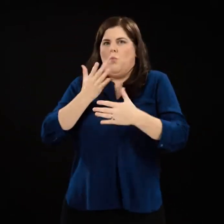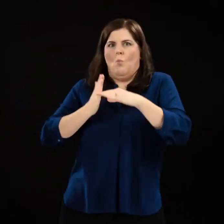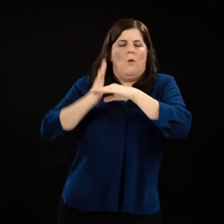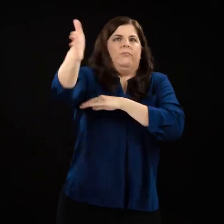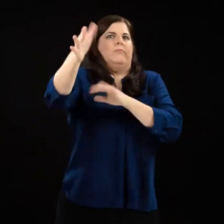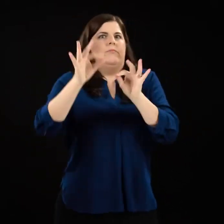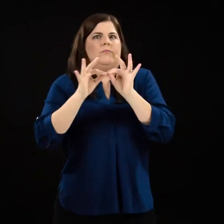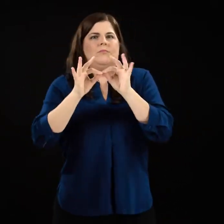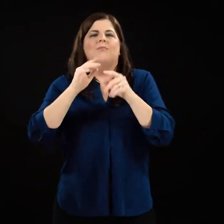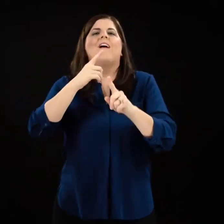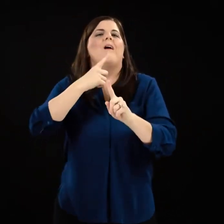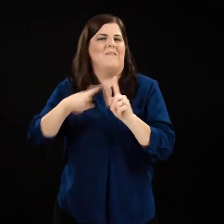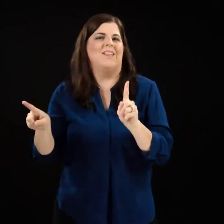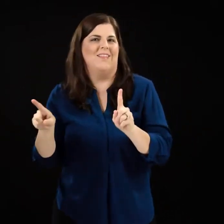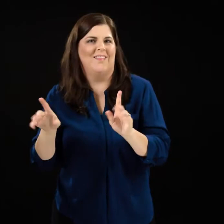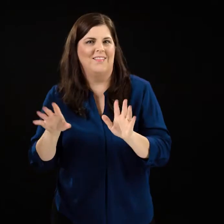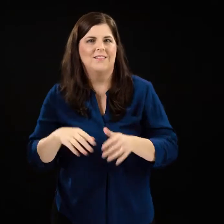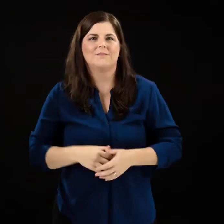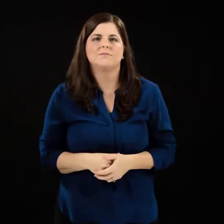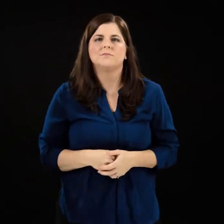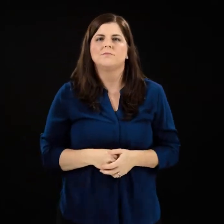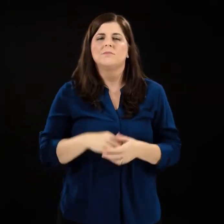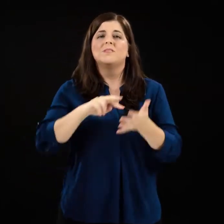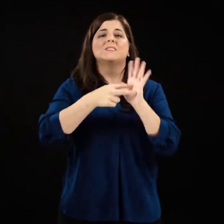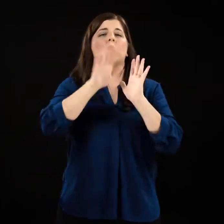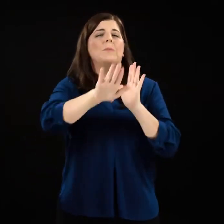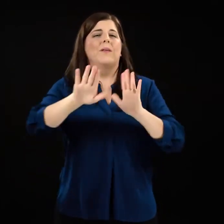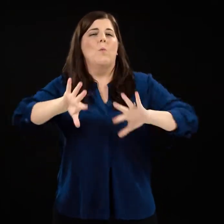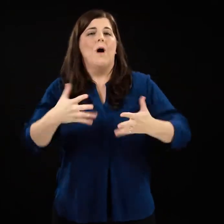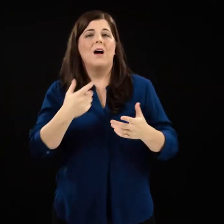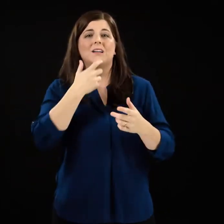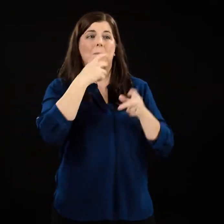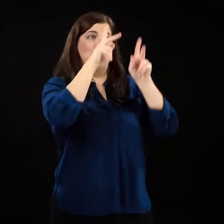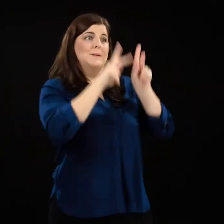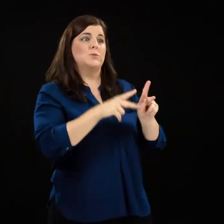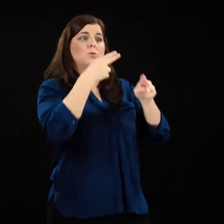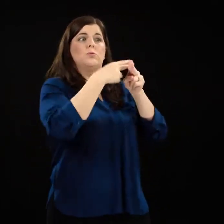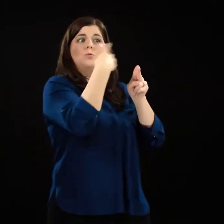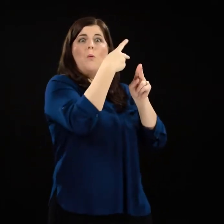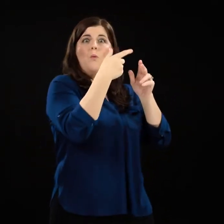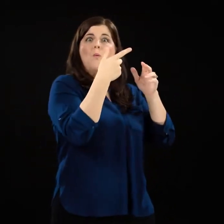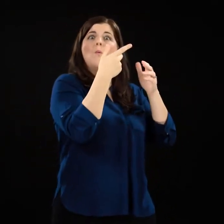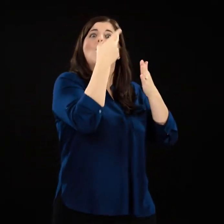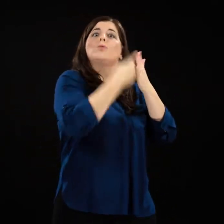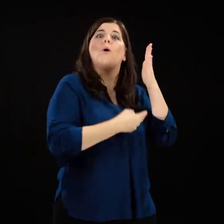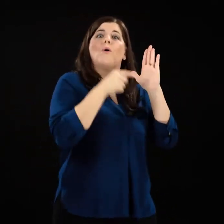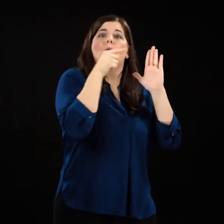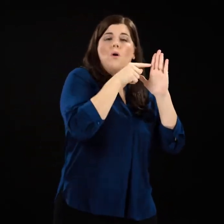un avis qui indique le prix des services vocaux, des messages textes et des données.